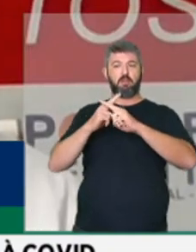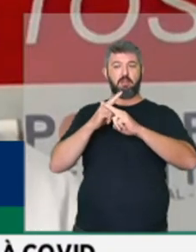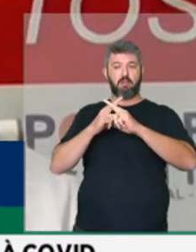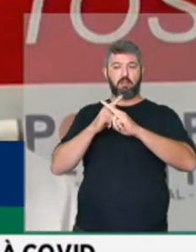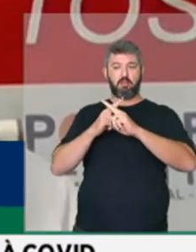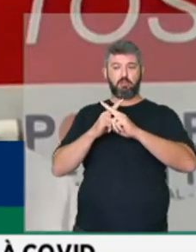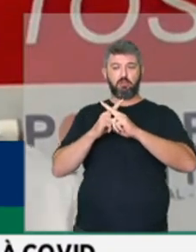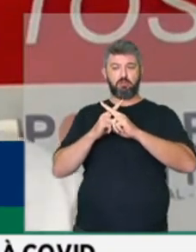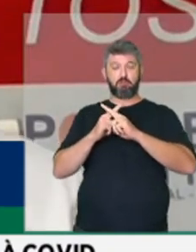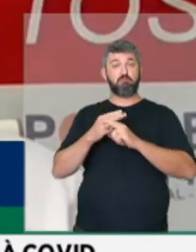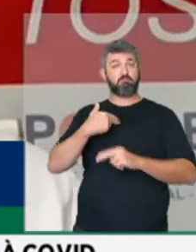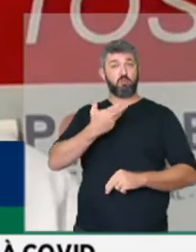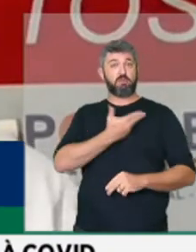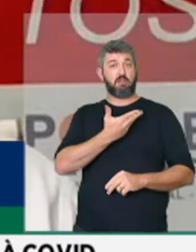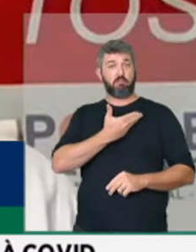24 HORAS MOBILIZADOS EM DEFESA DO PATRIMÔNIO PÚBLICO